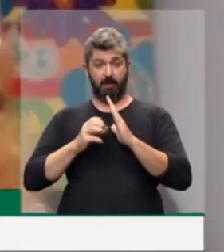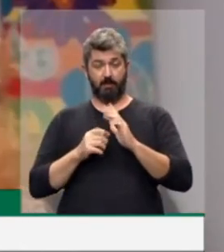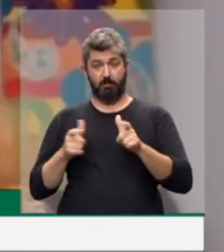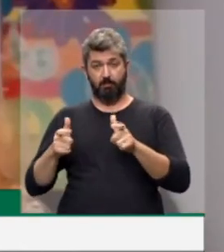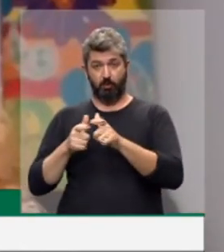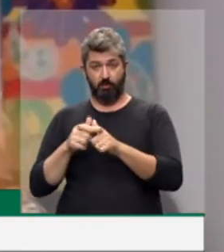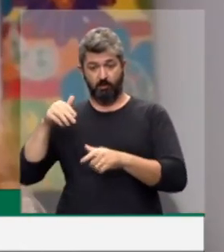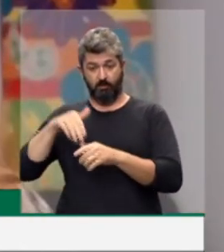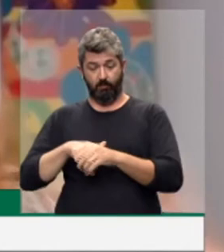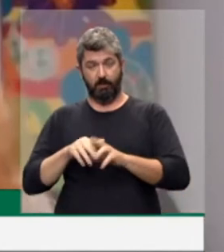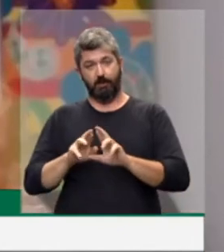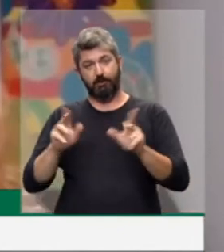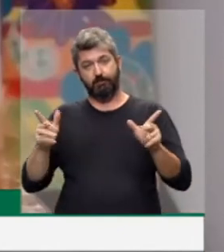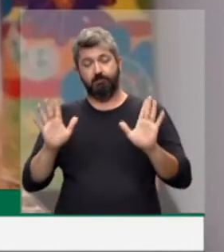RIO, E DA OBSTRUÇÃO SE TIVE